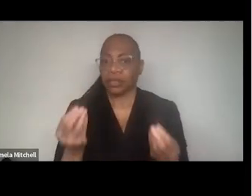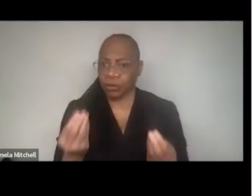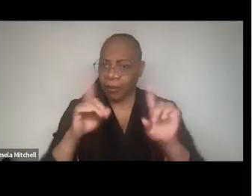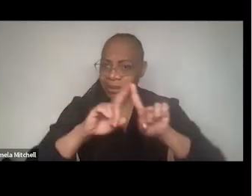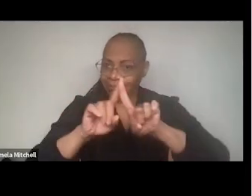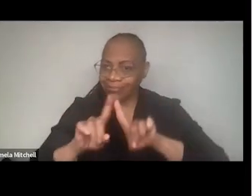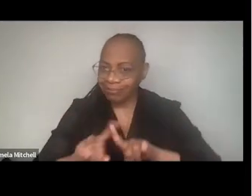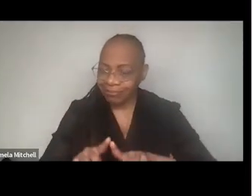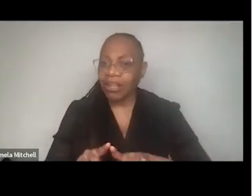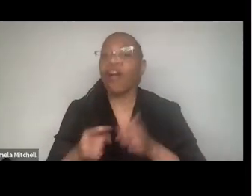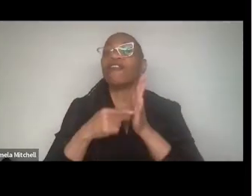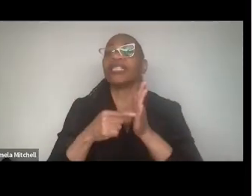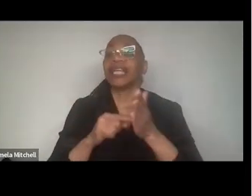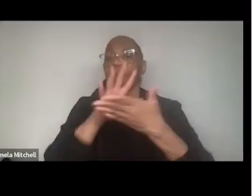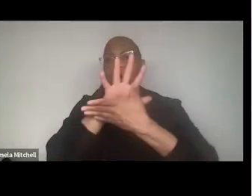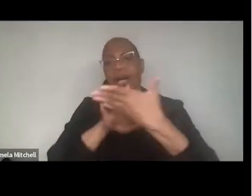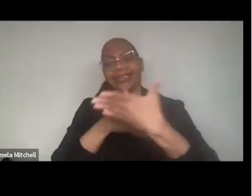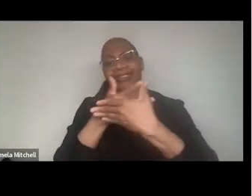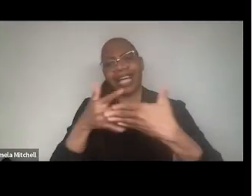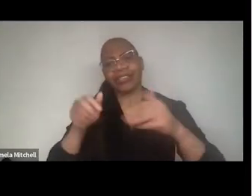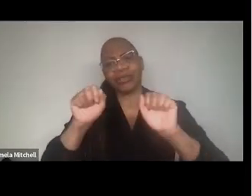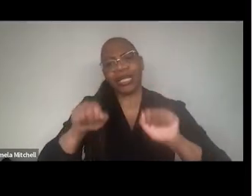¿Pueden manejar su horario? Como mencioné, a veces necesitan recordatorios